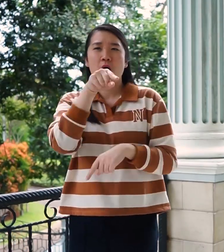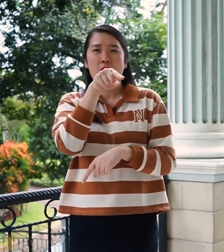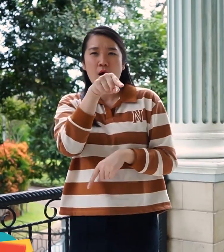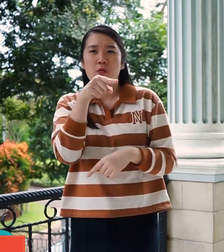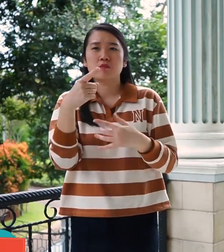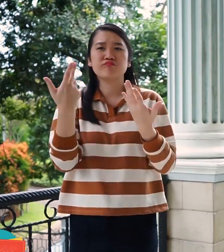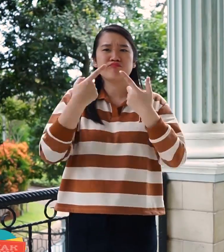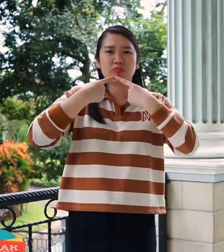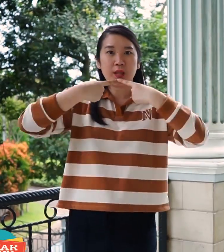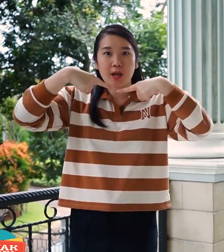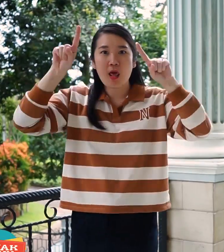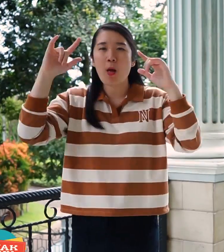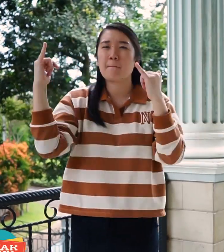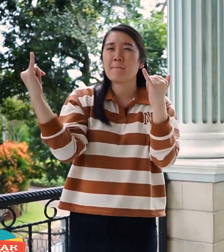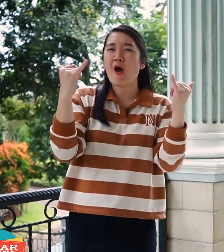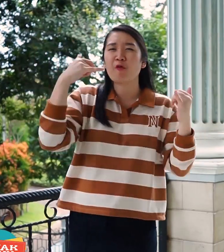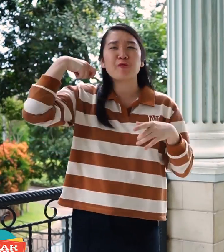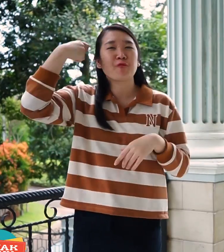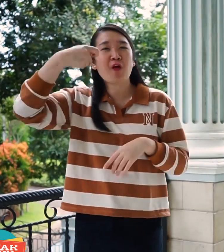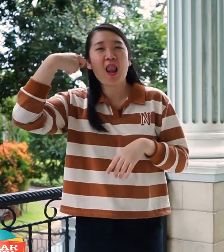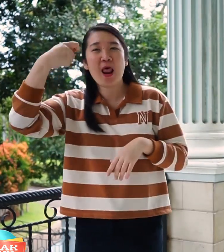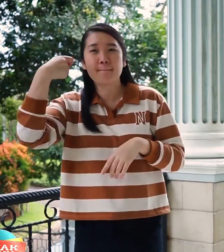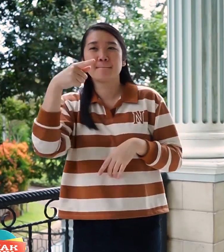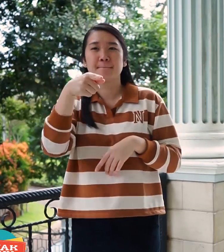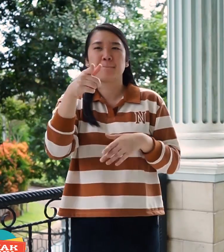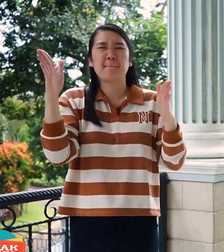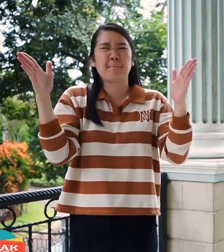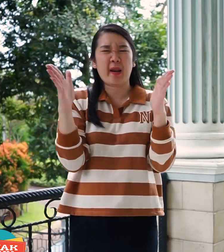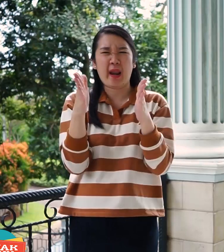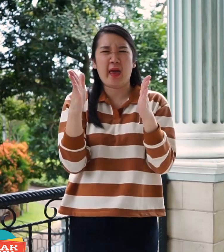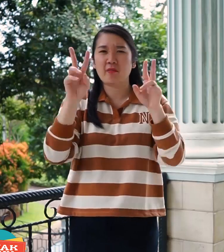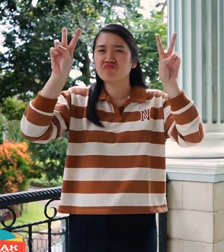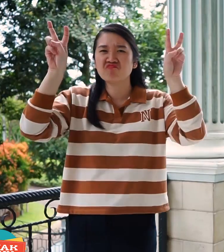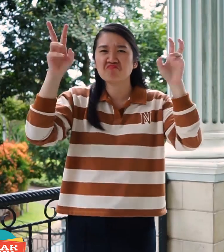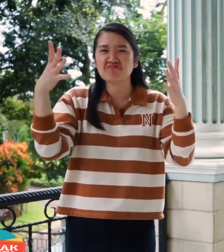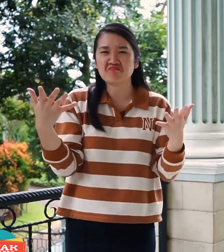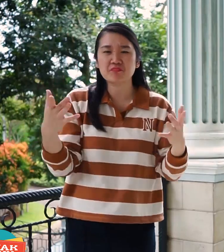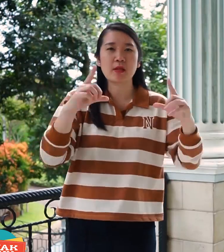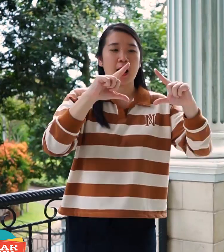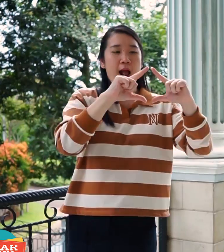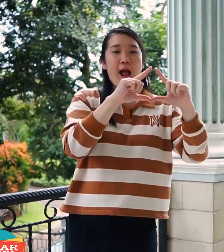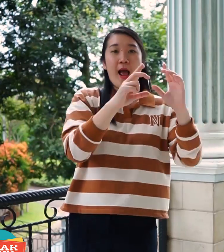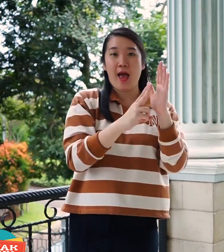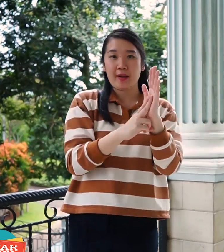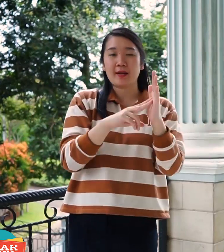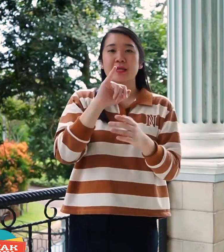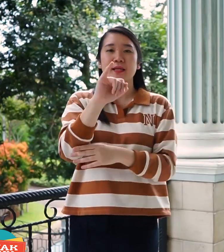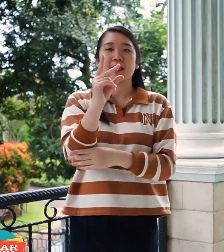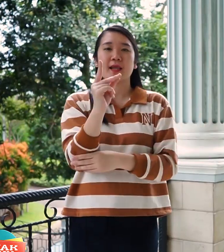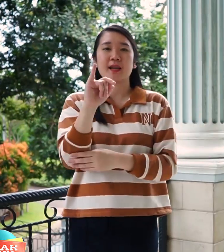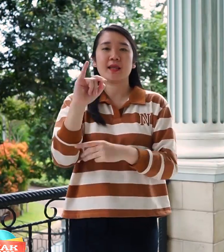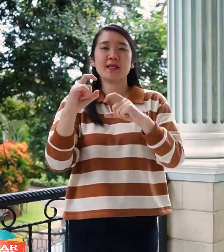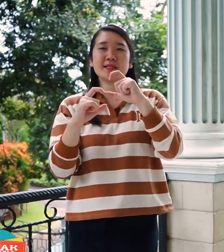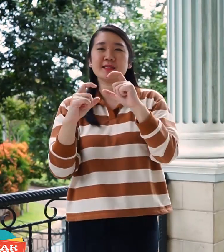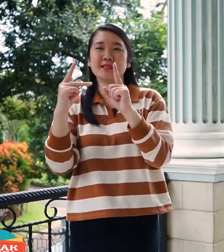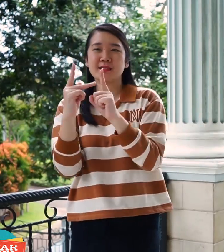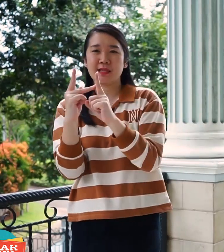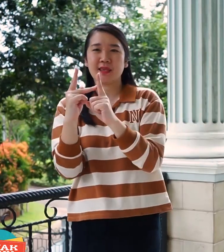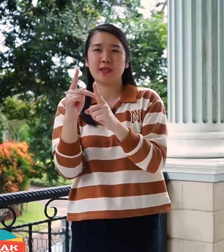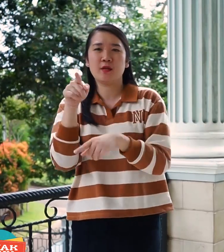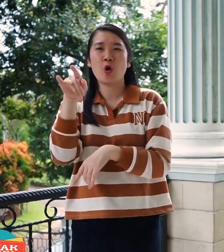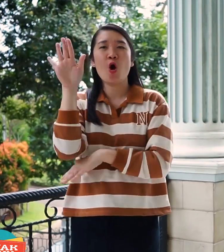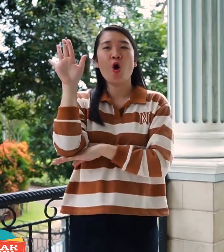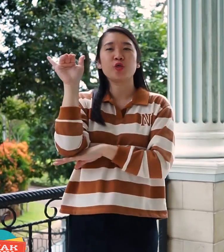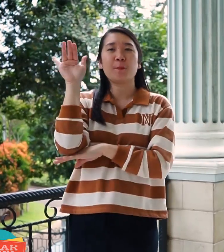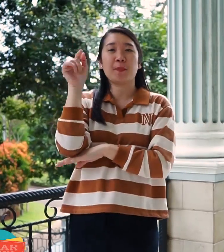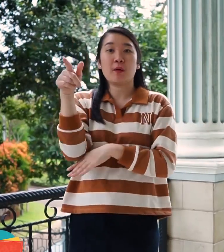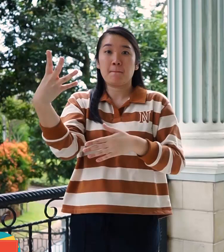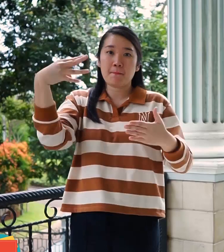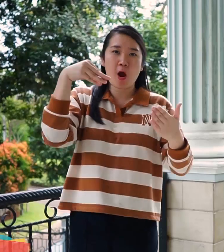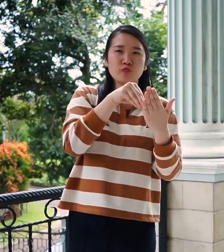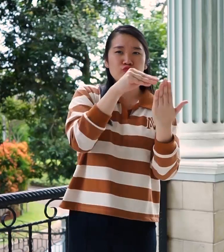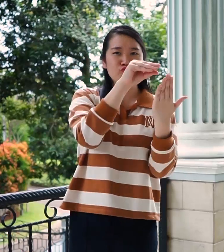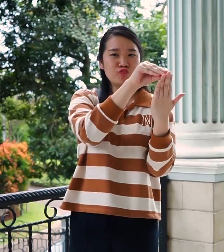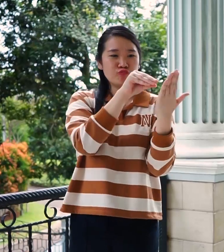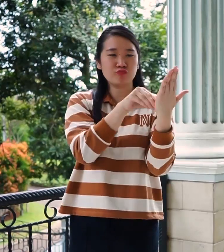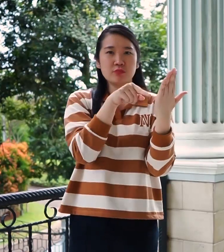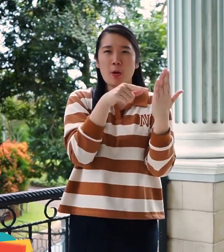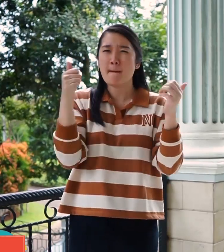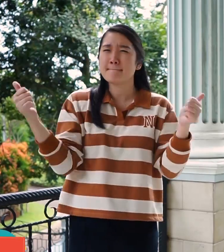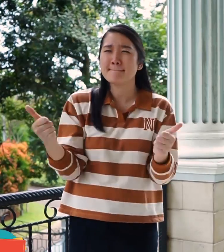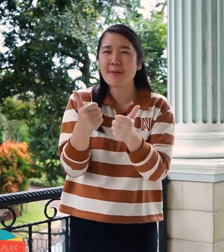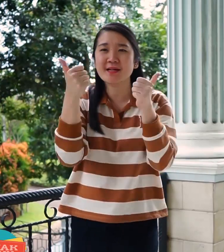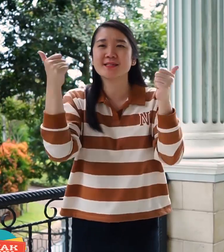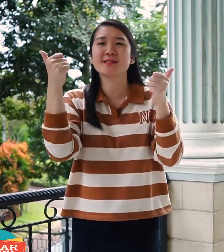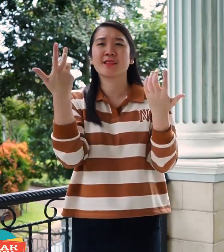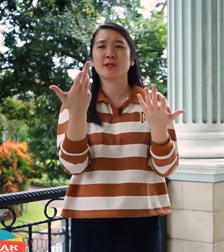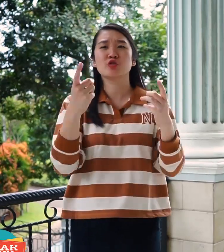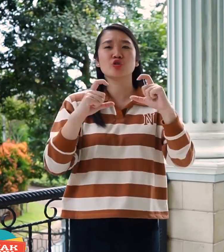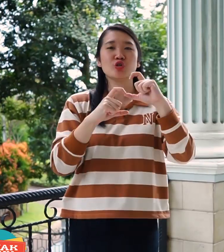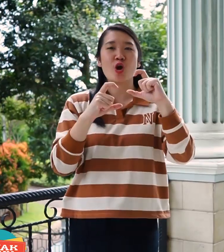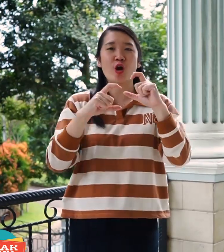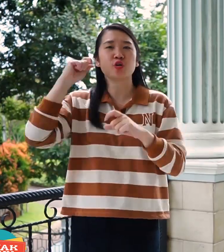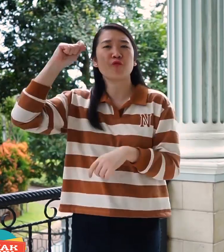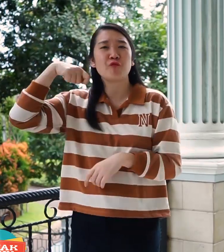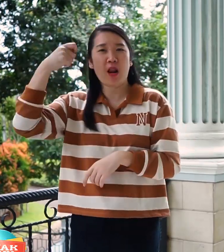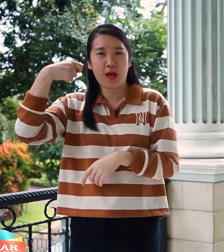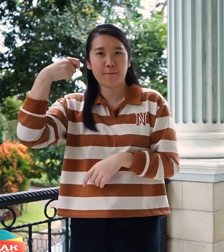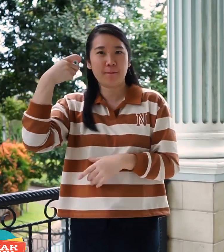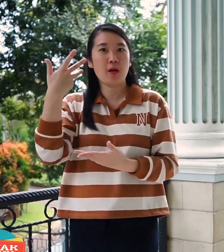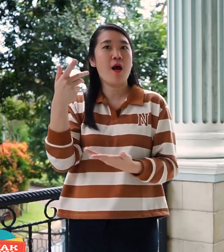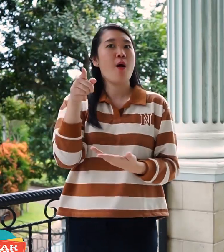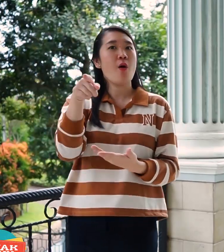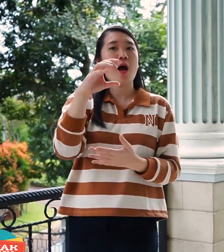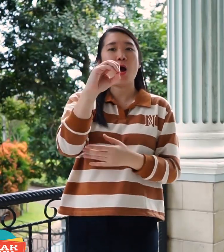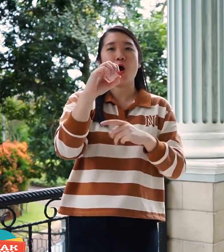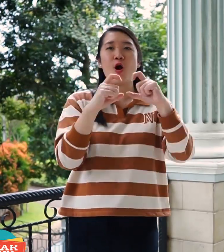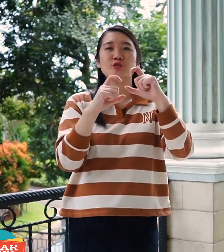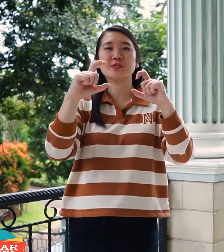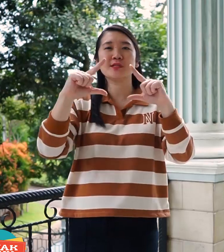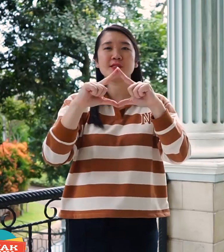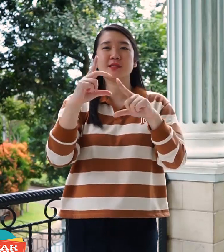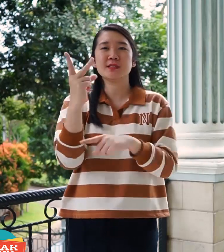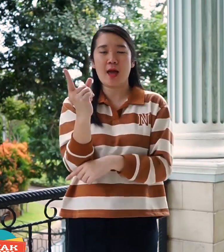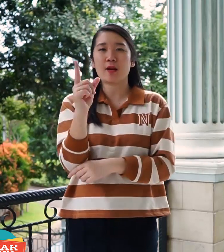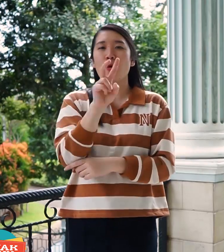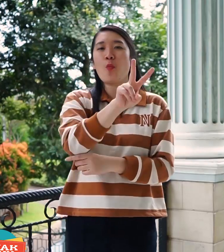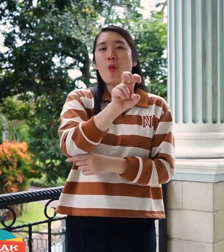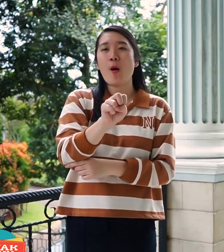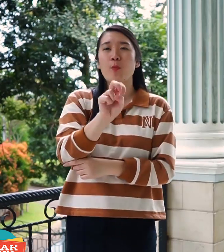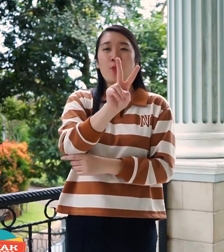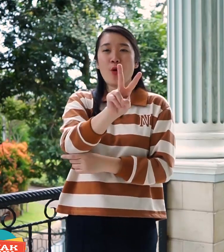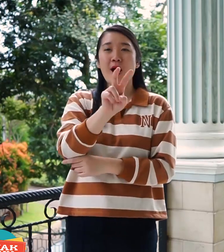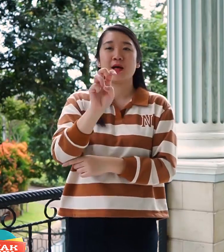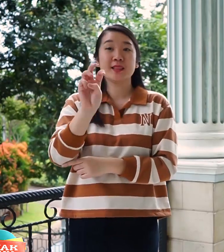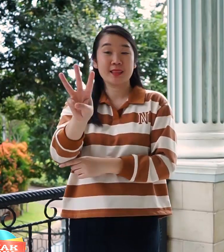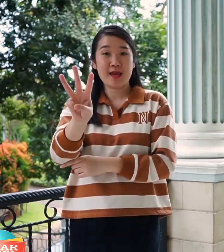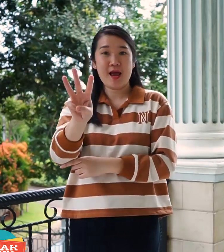Ia terkenal karena main film pendek ‘An Irish Goodbye’ yang masuk nominasi Best Short Film di Oscar 2023.